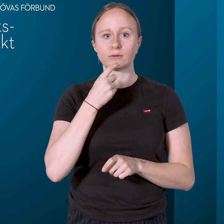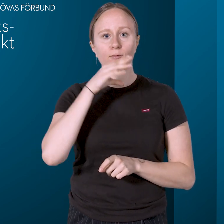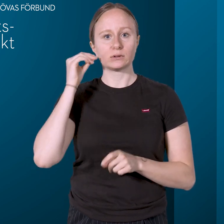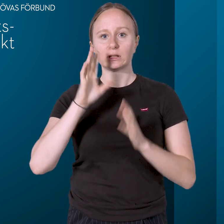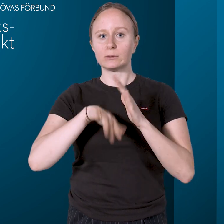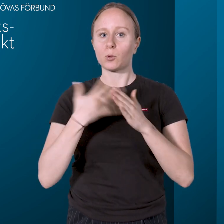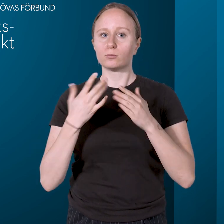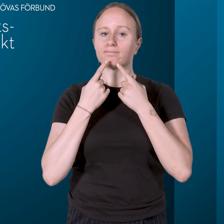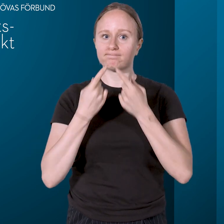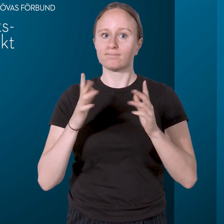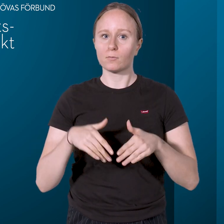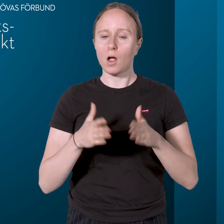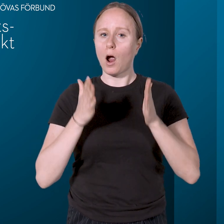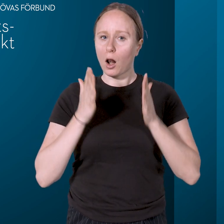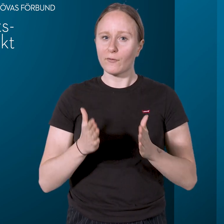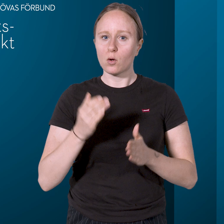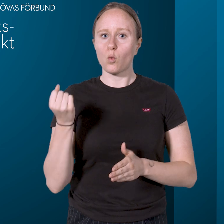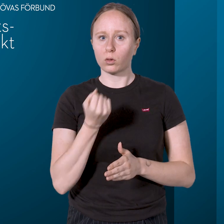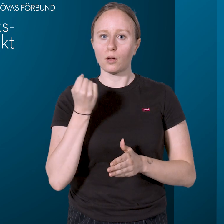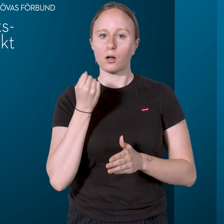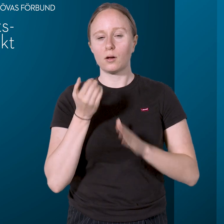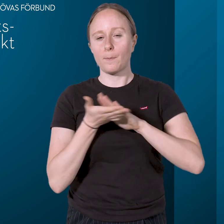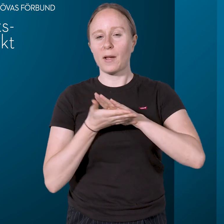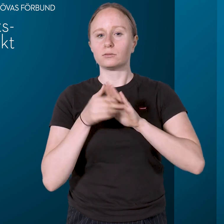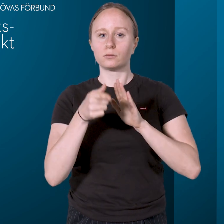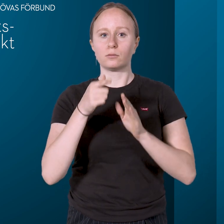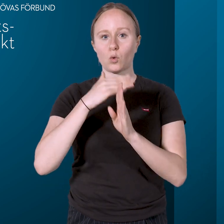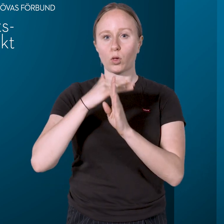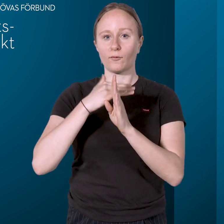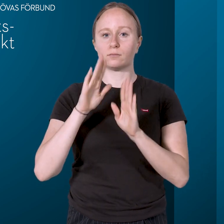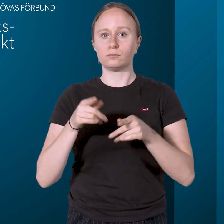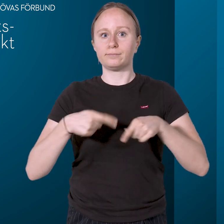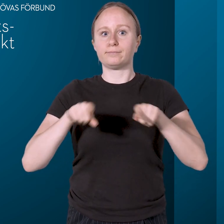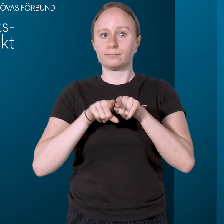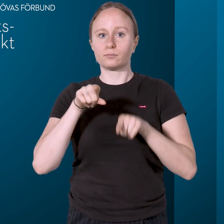enligt Unescos kriterier år 2013 på basis av utvärdering genomförd av -